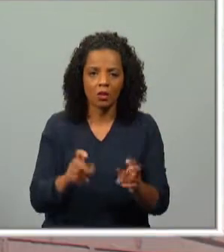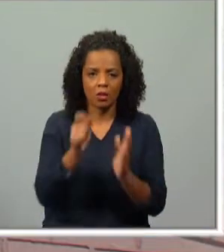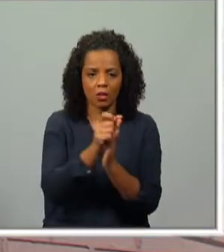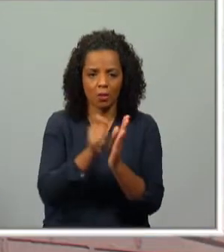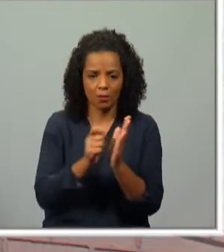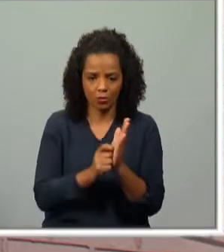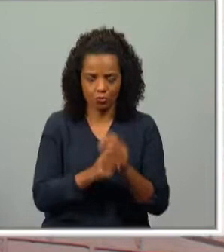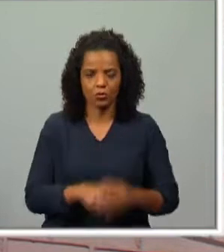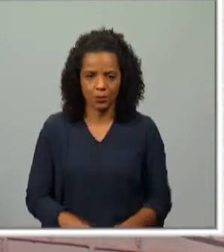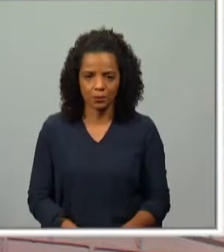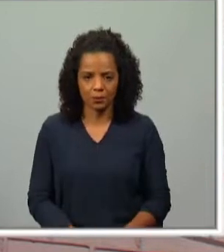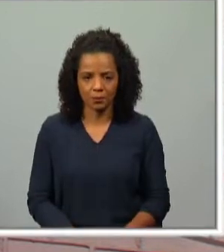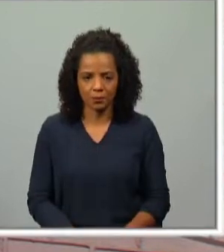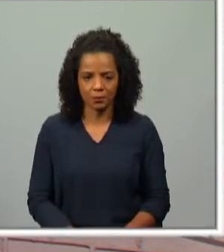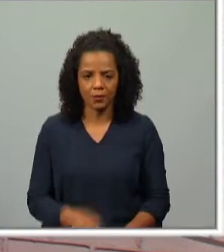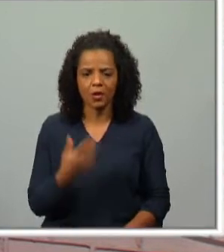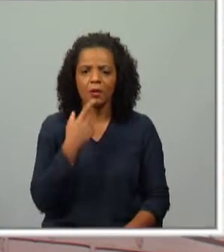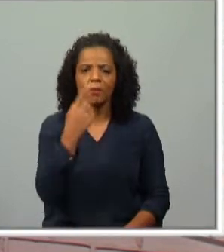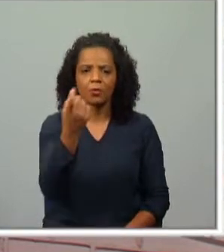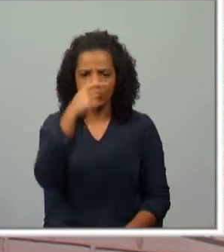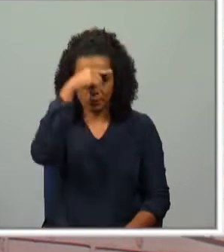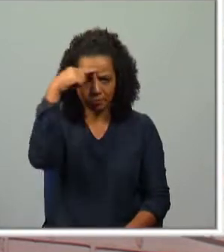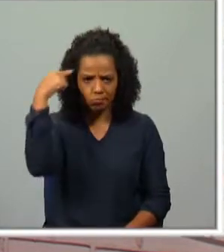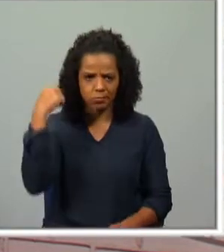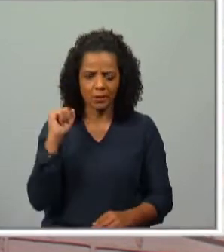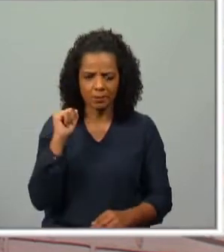e repara eu agora faço uma pergunta um bocadinho mais difícil recorda-te Quais 注意我現在問一個問題有點難記住哪些